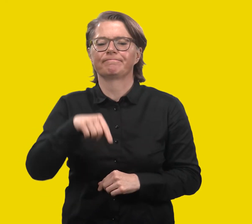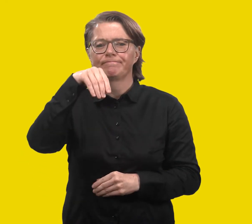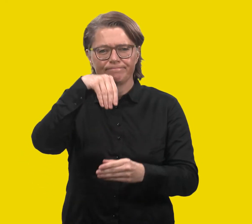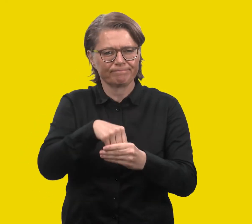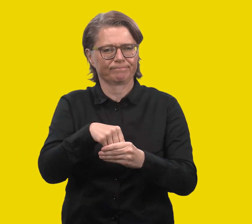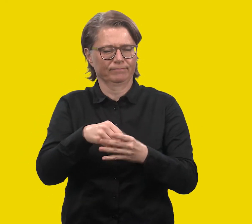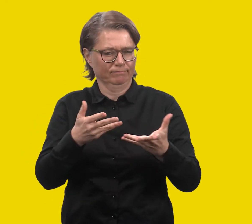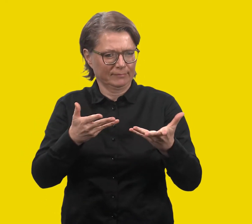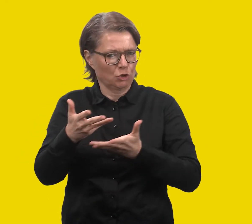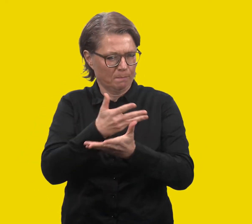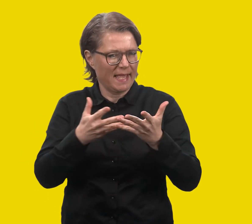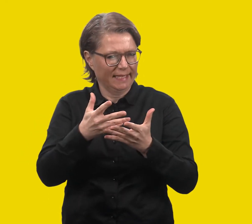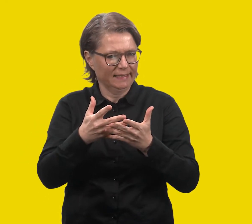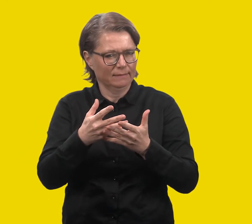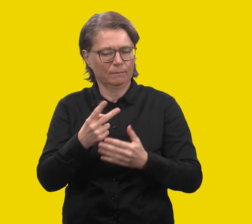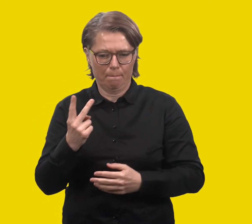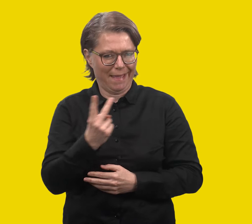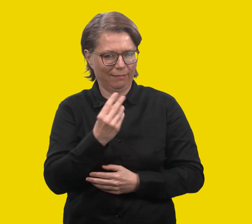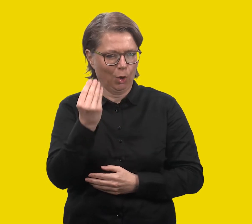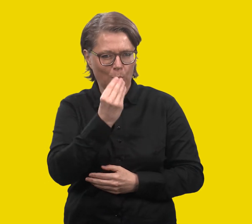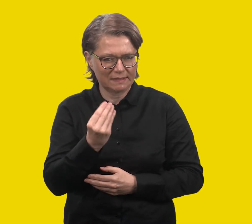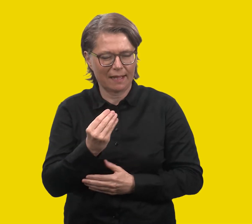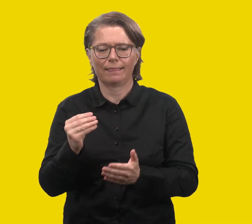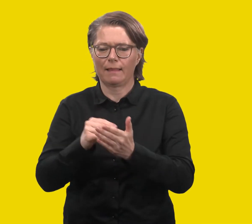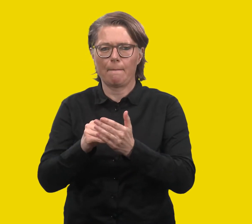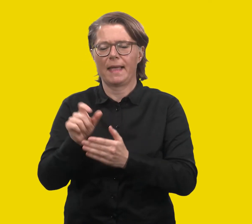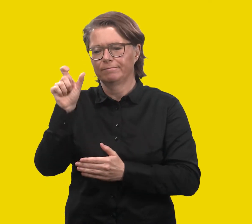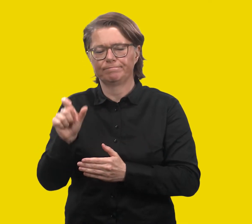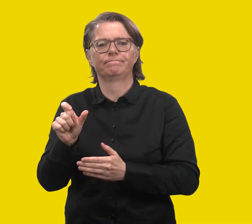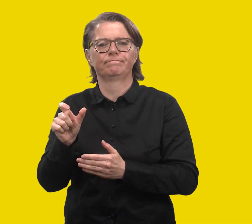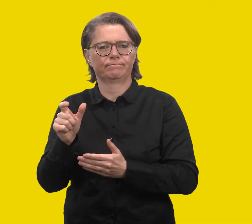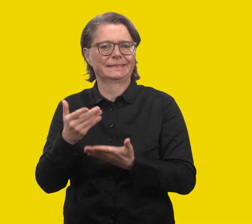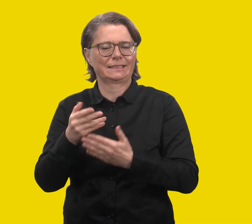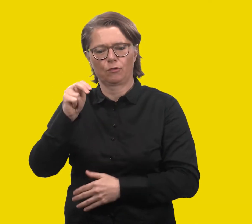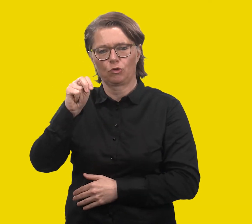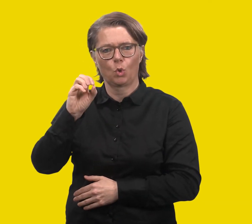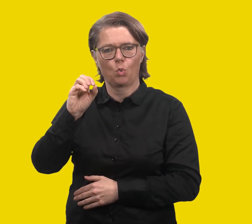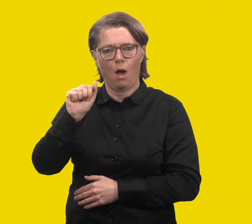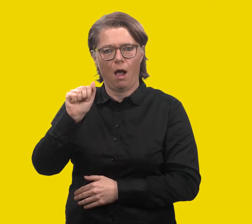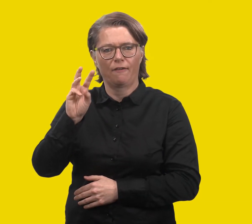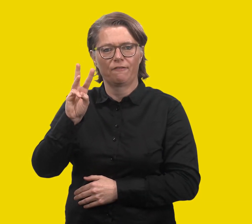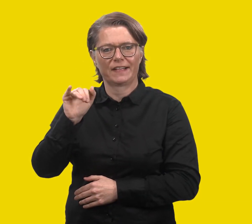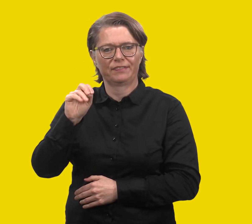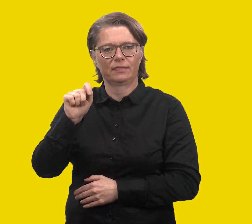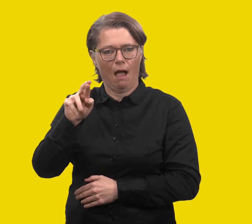Im Gespräch tauschen sich die beiden mit Noa Winter